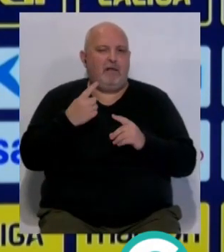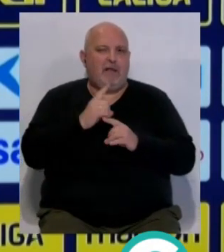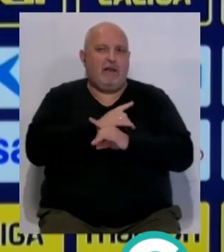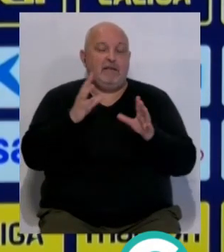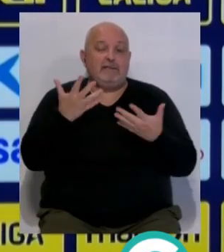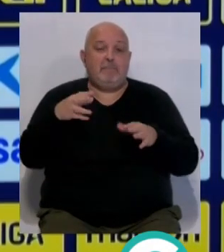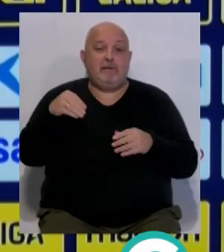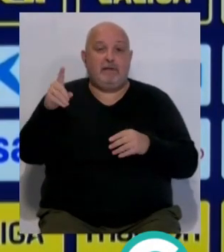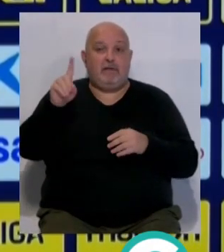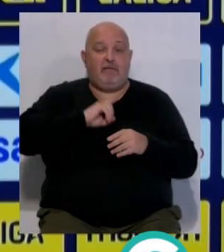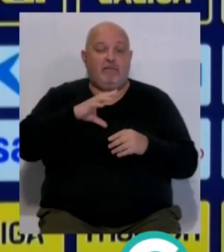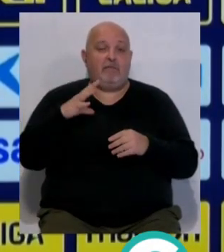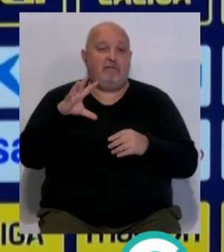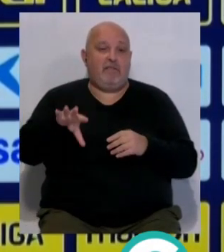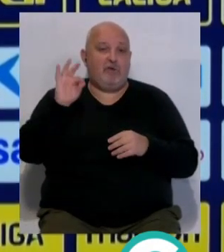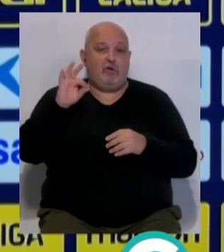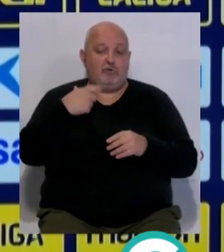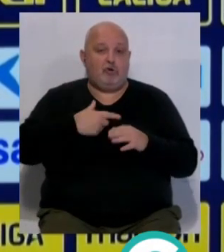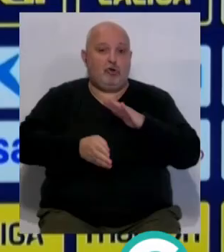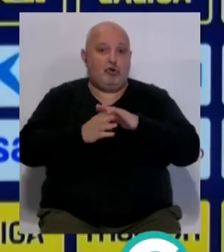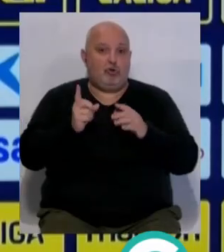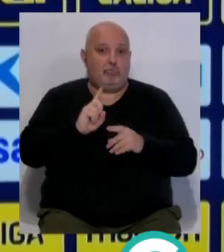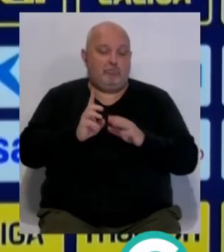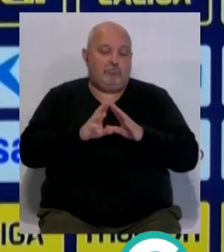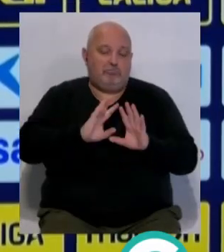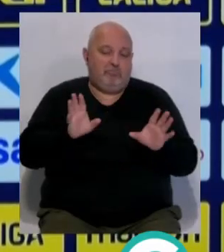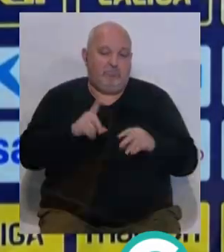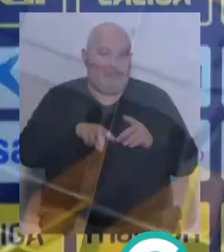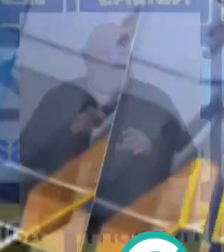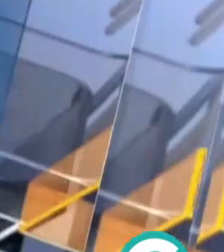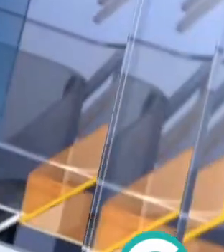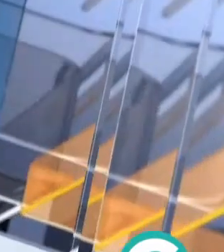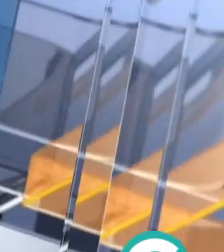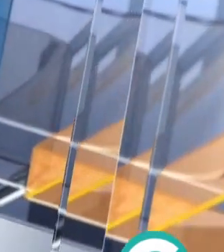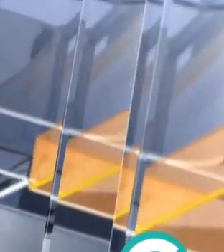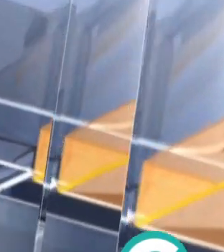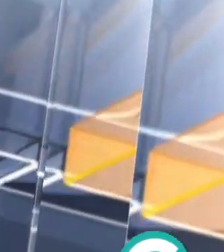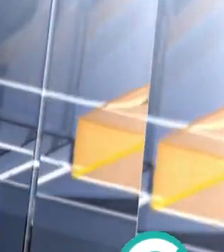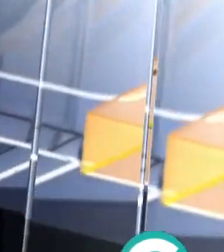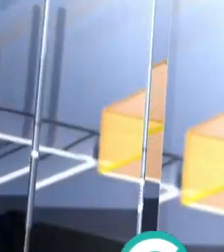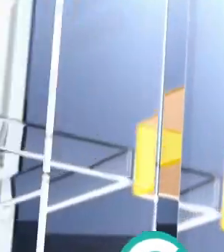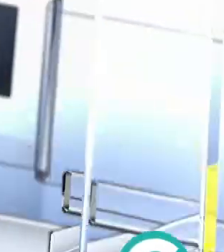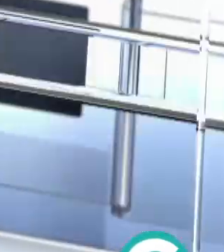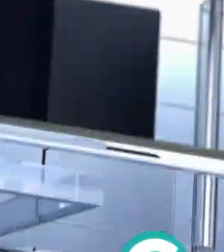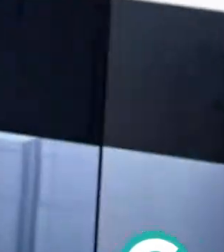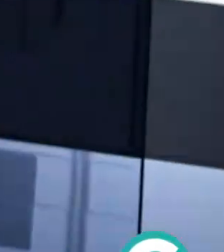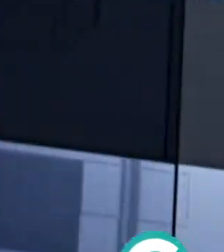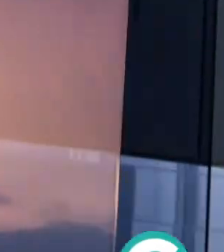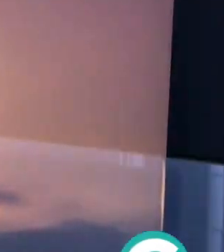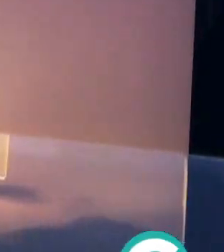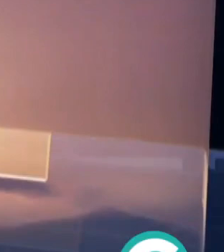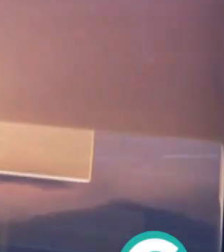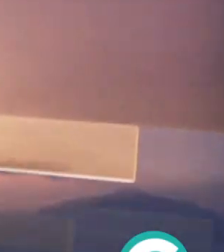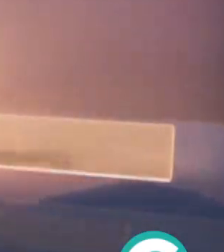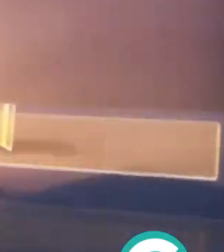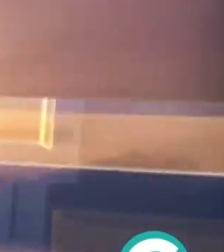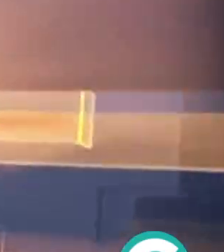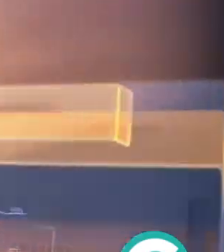el pres al final decide que Sergio no tiene que estar aquí yo no estaría aquí [Música]